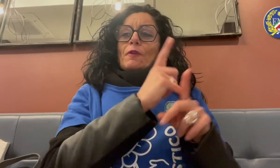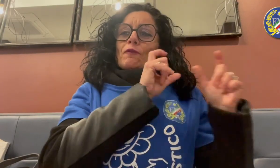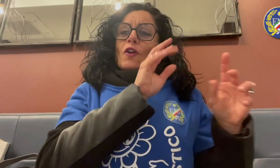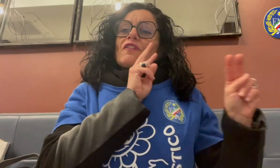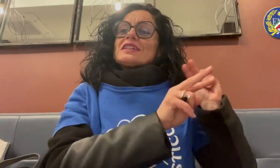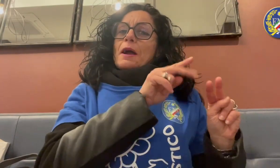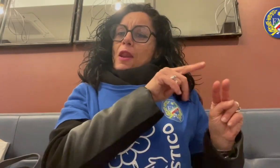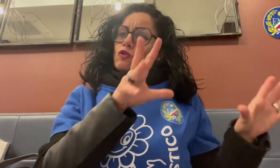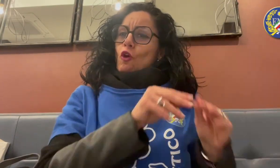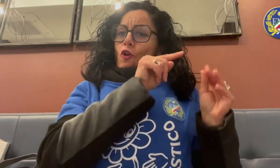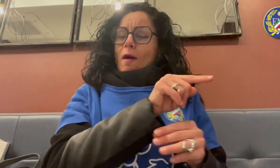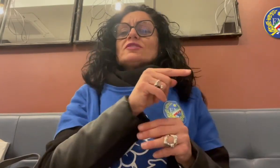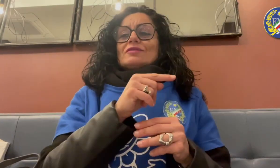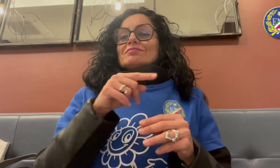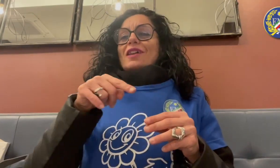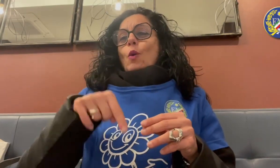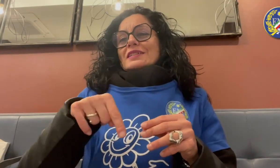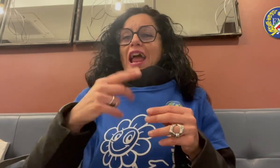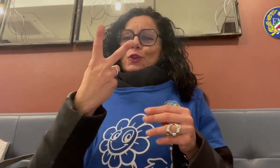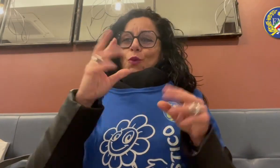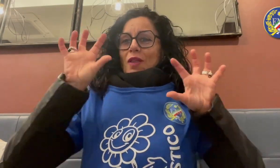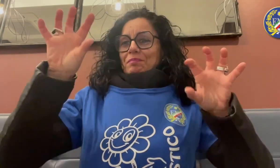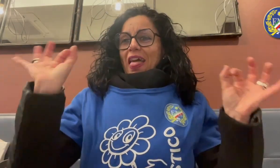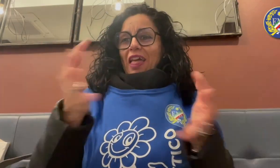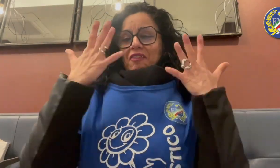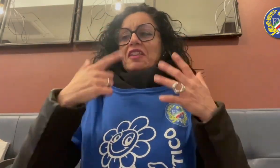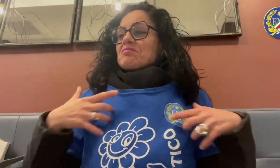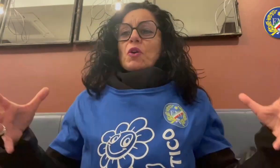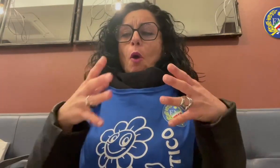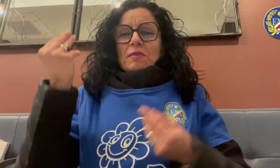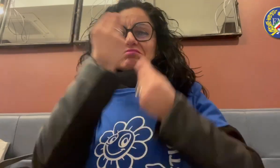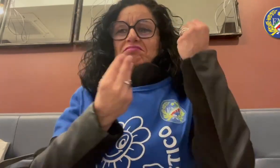Roma, ma non è importante perché comunque a testimonianza di questo ci sono le foto; rappresenta un primo passo. Come dicevo, quest’anno sono state